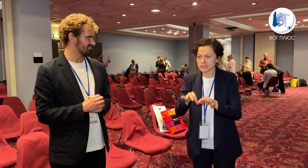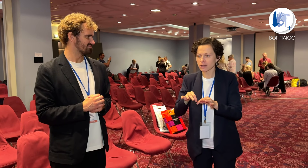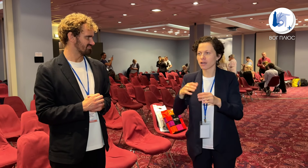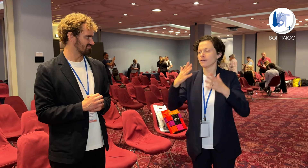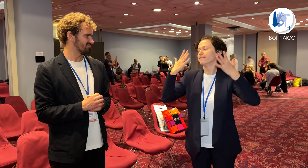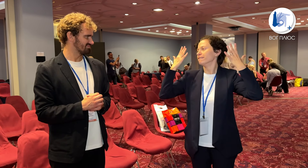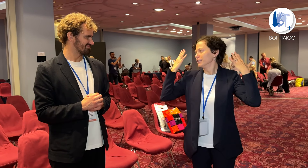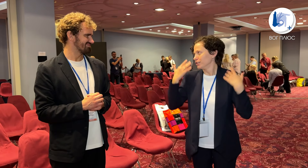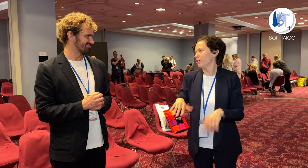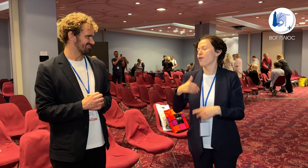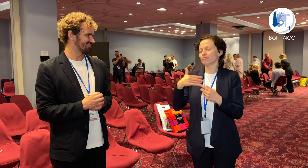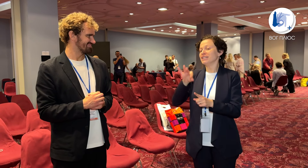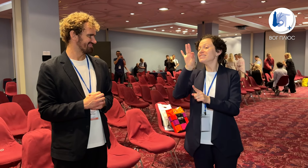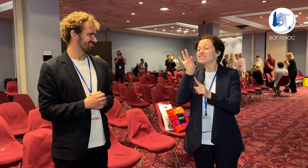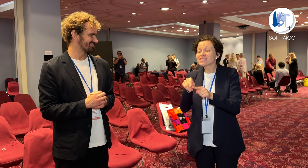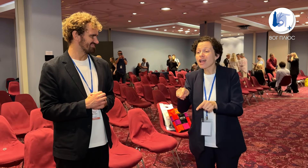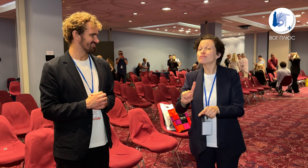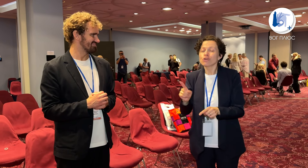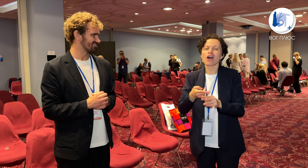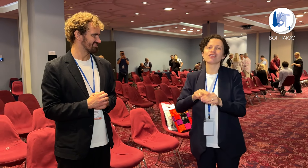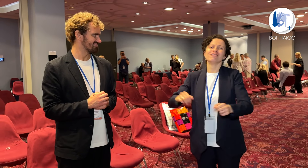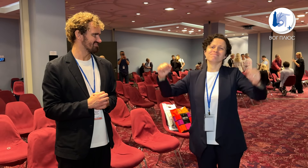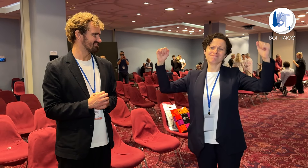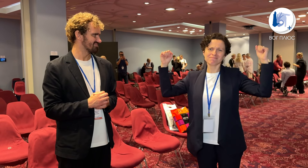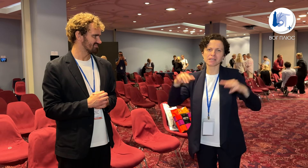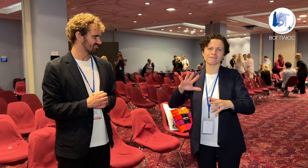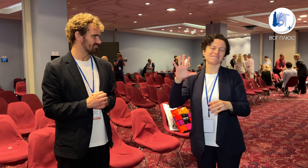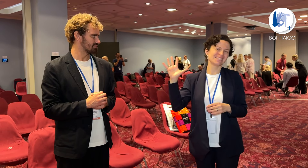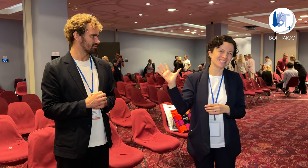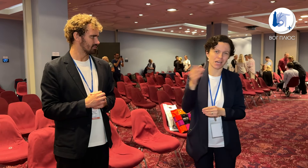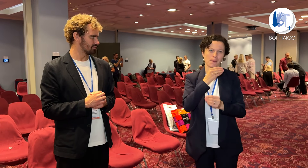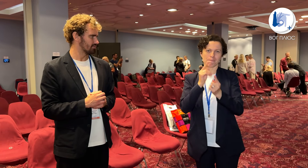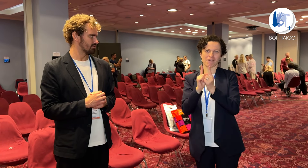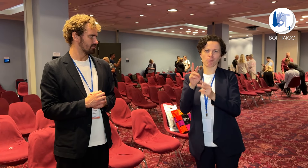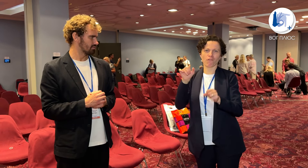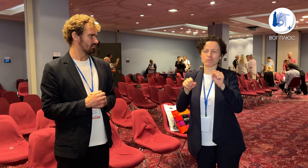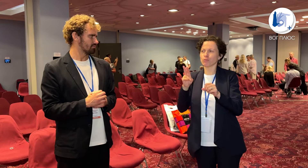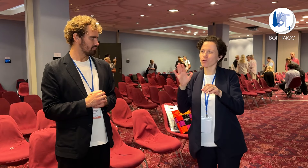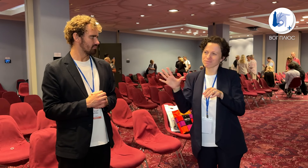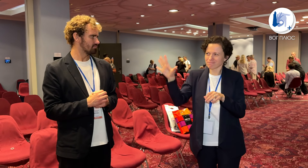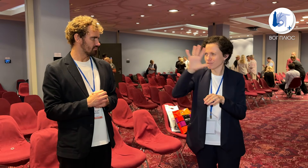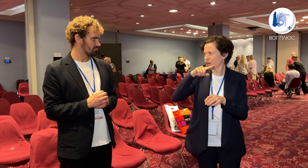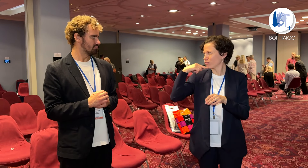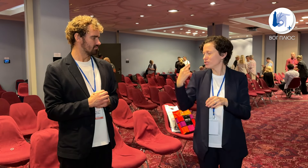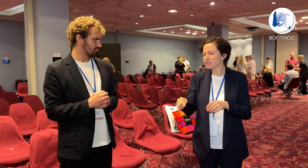Тогда цель изменилась: собрать на форуме, по возможности, переводчиков со всей России.